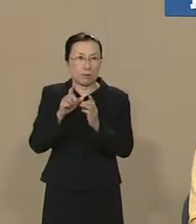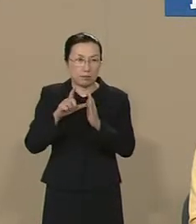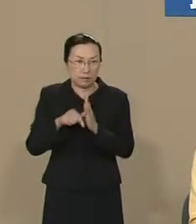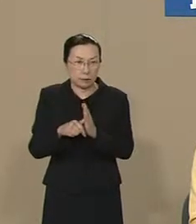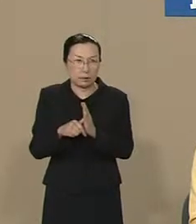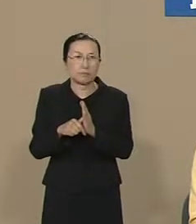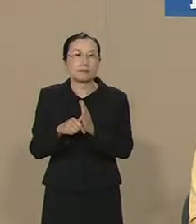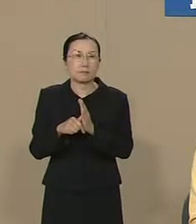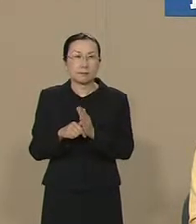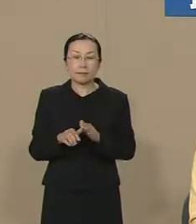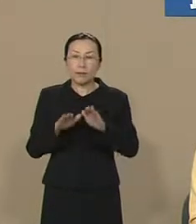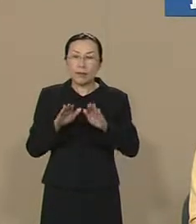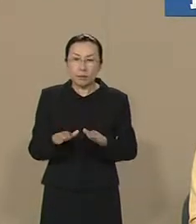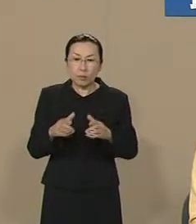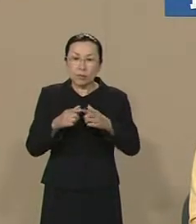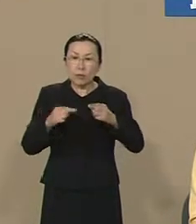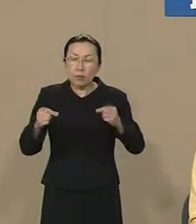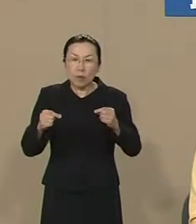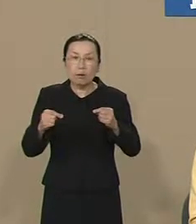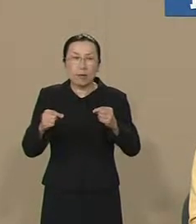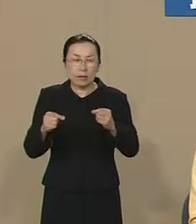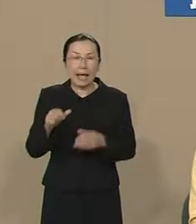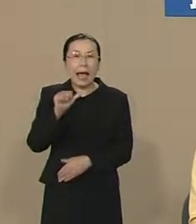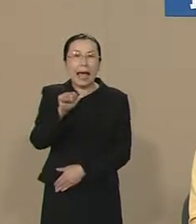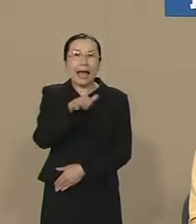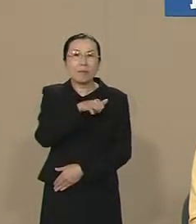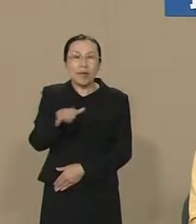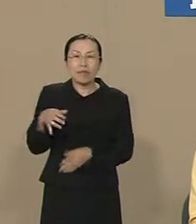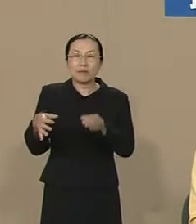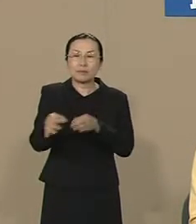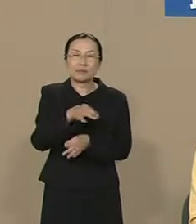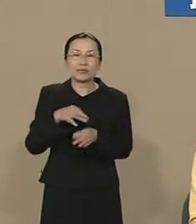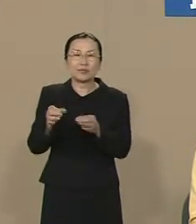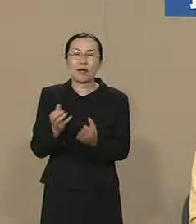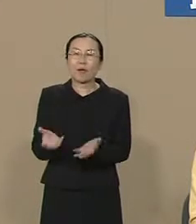現在の日本には､ アベノミクスで沸いている国と､